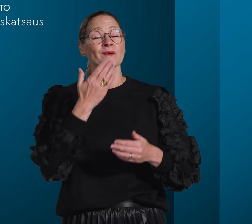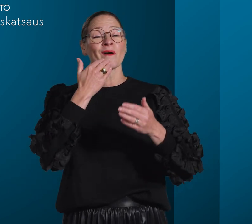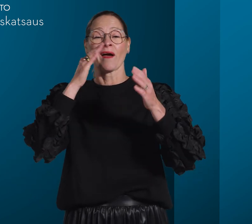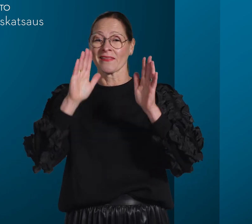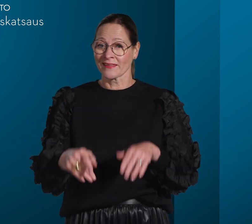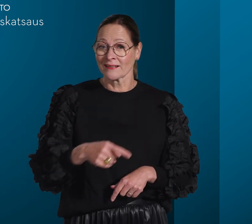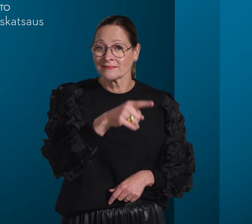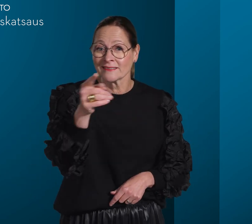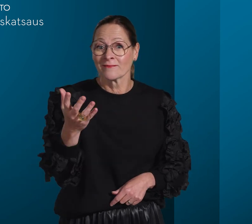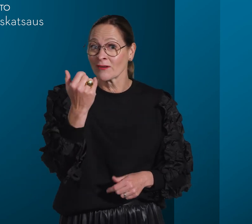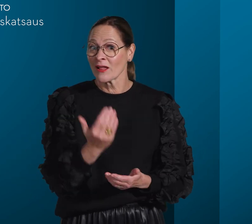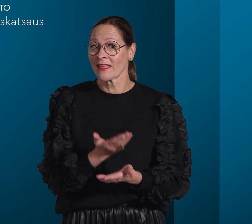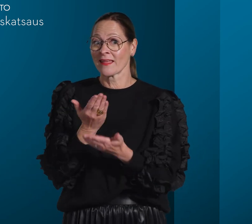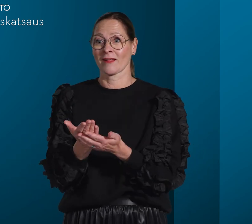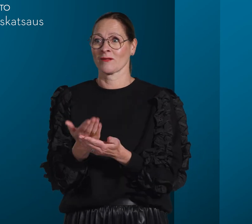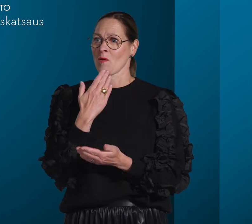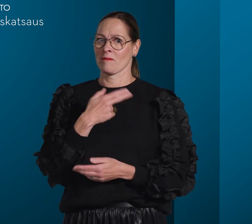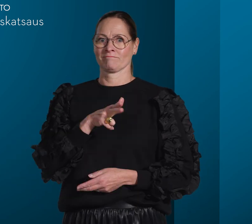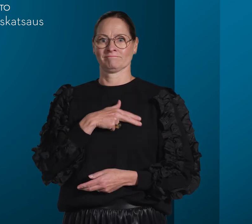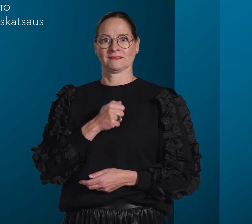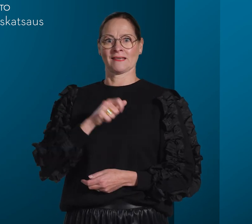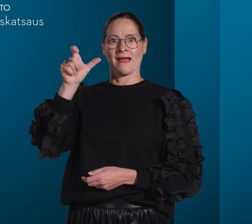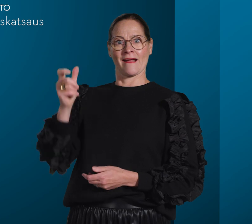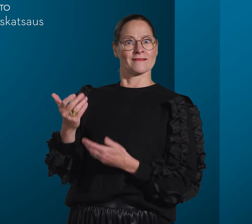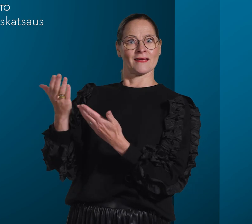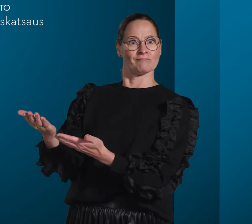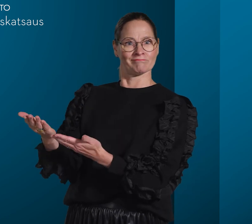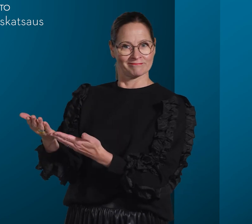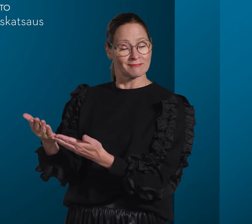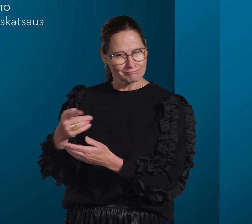Kuka tahansa voi ehdottaa palkinnon saajaa, joten kerro meille, -